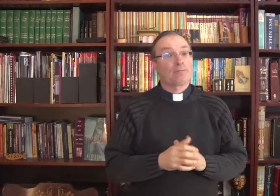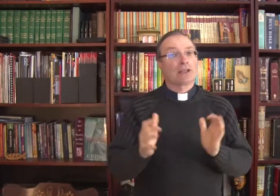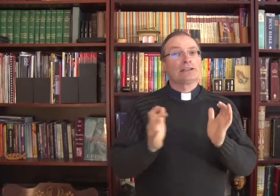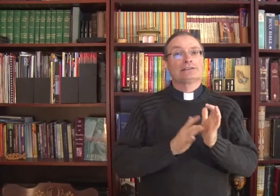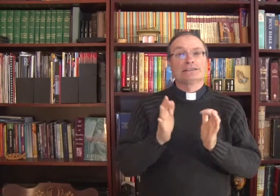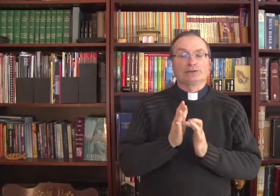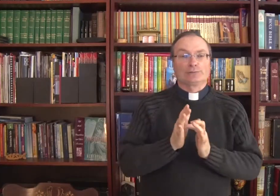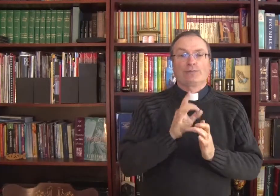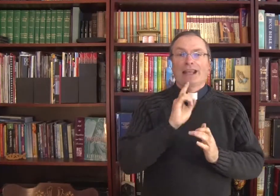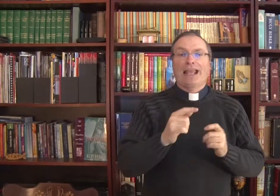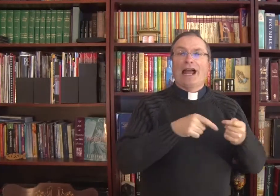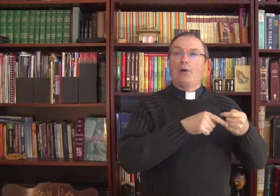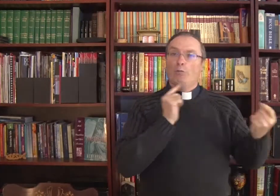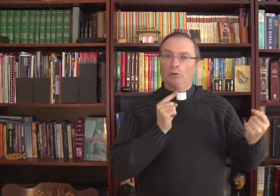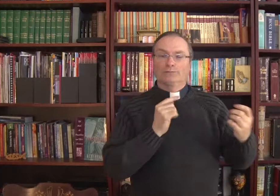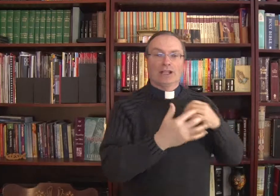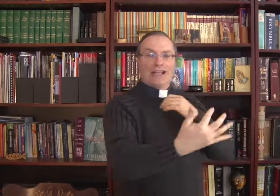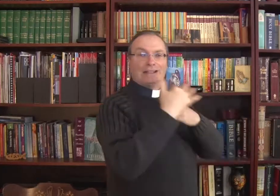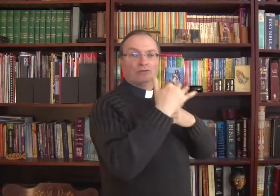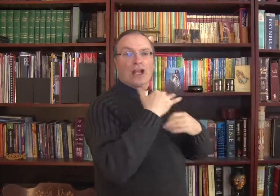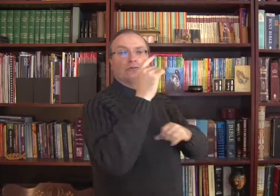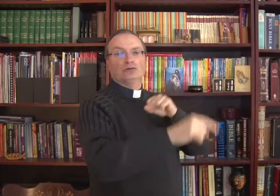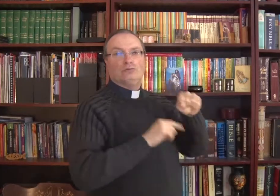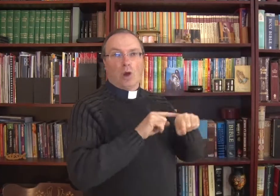Jésus est à l’opposé de l’influence du monde